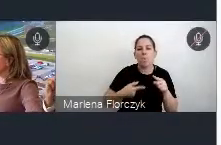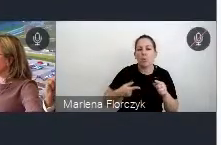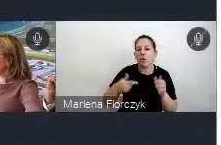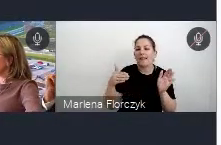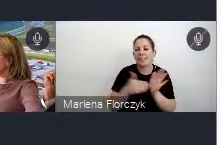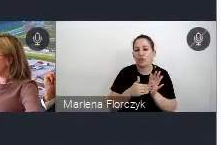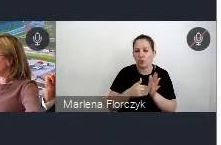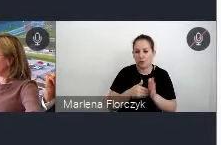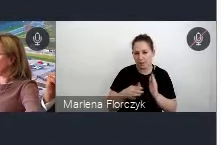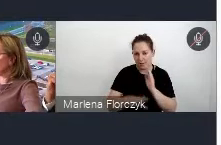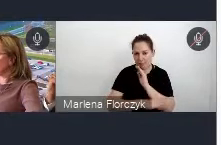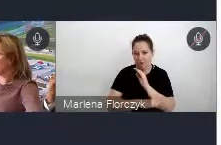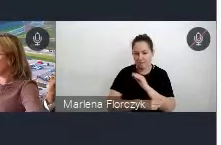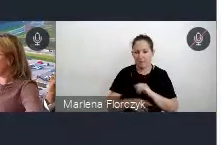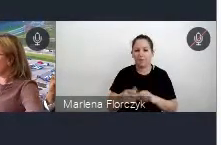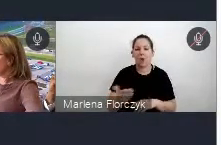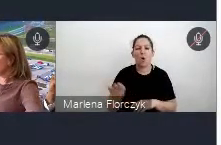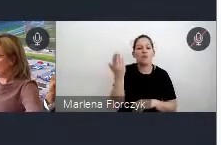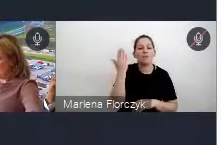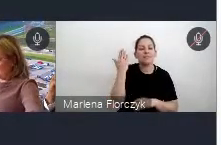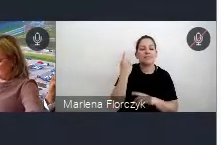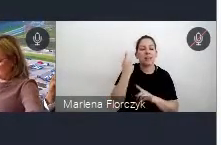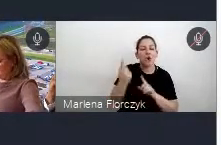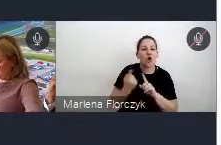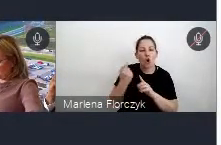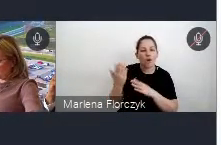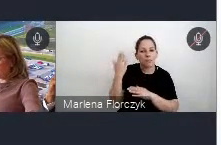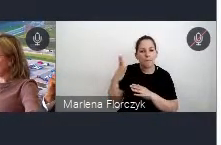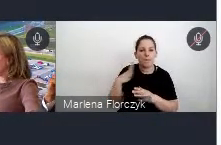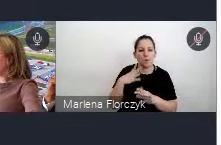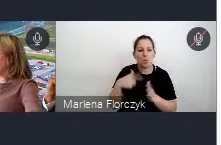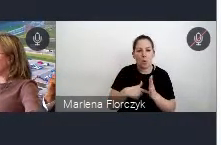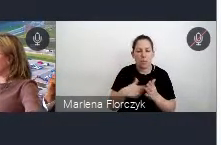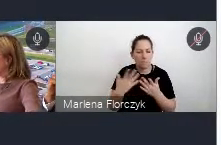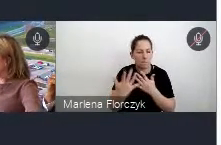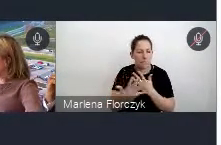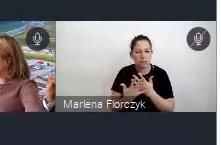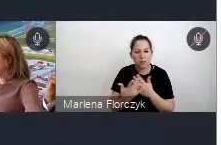W ostatnim roku było to blisko 200 drzew.